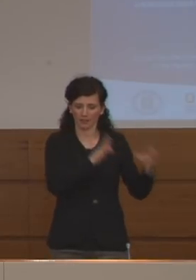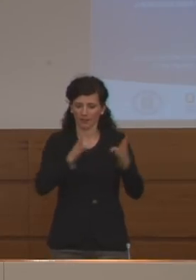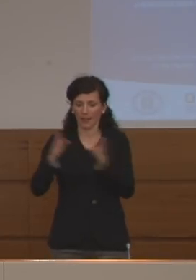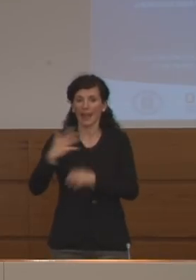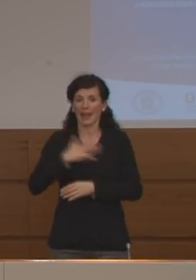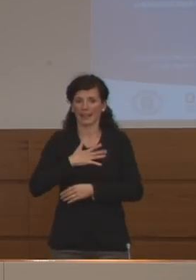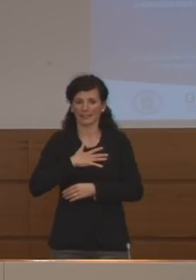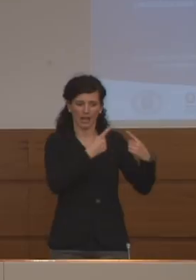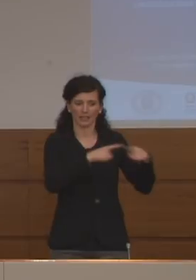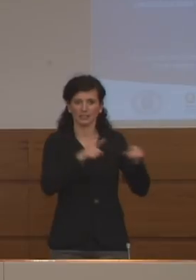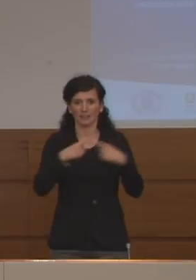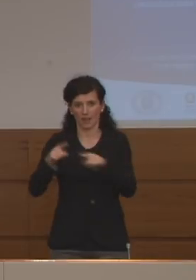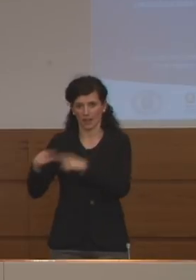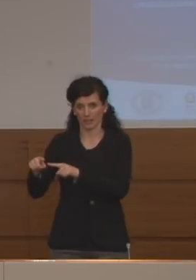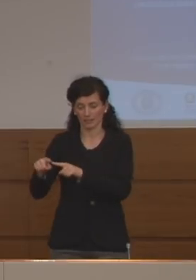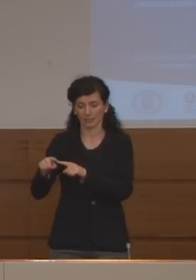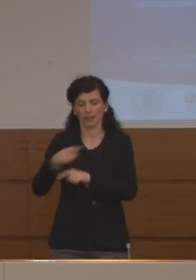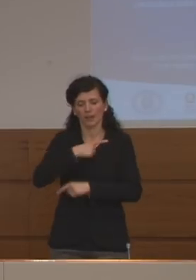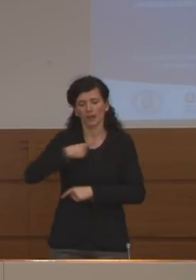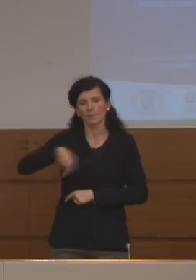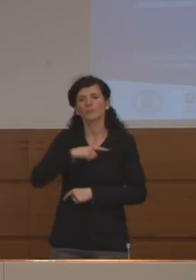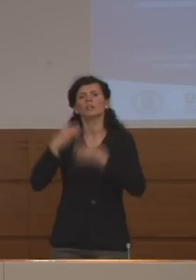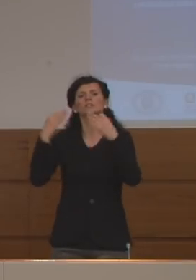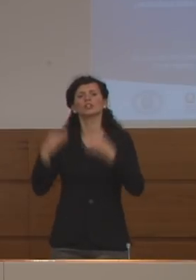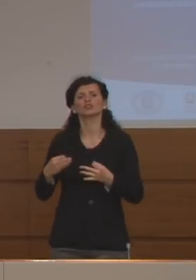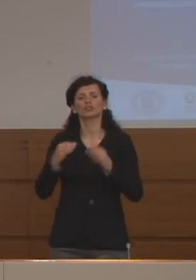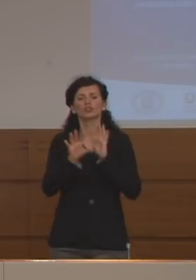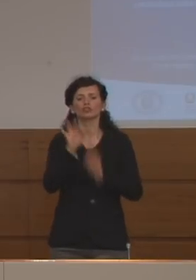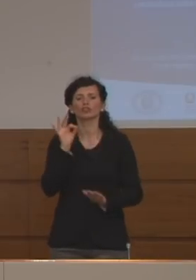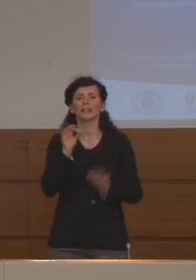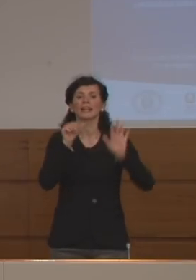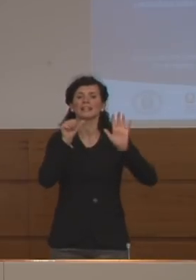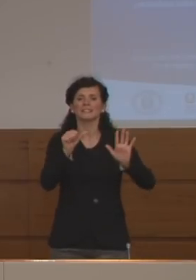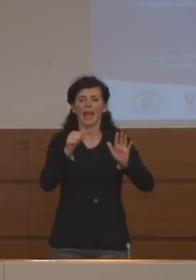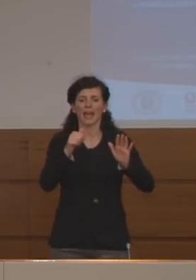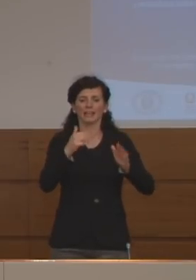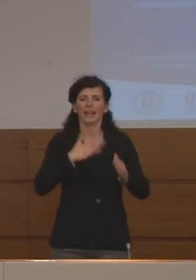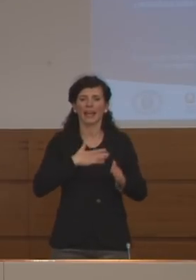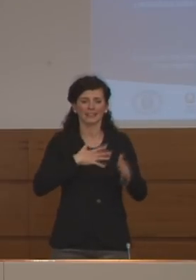le fasce di età che abbiamo deciso di tenere in considerazione